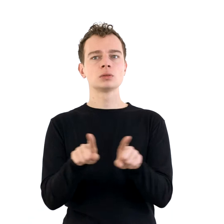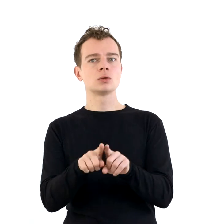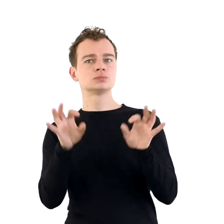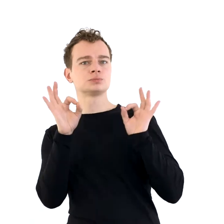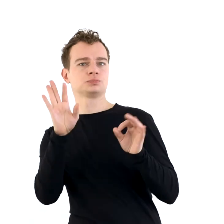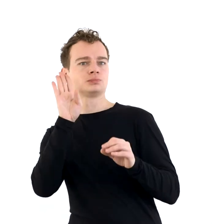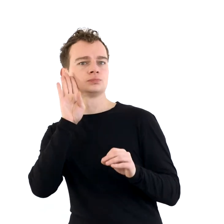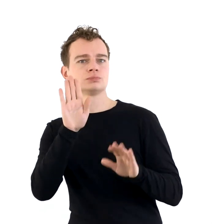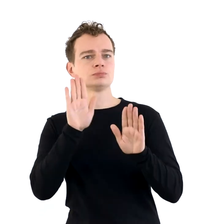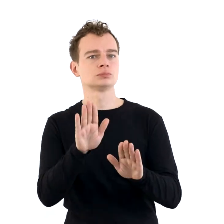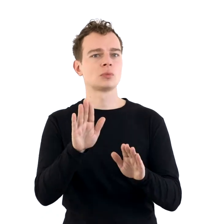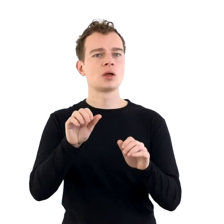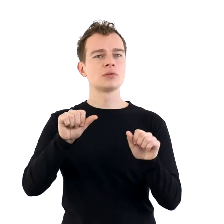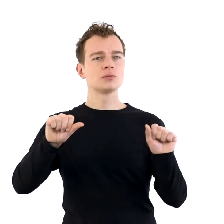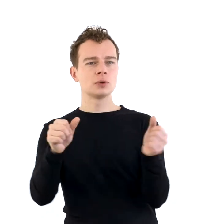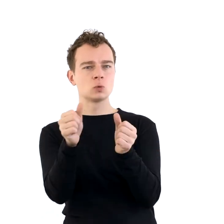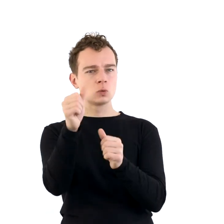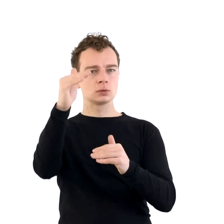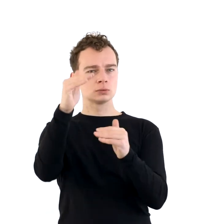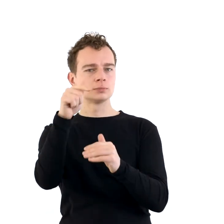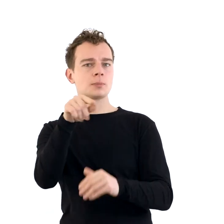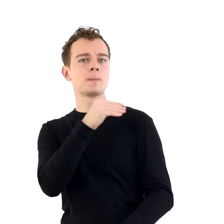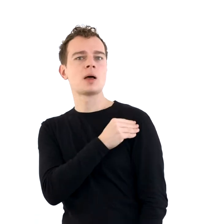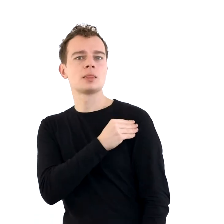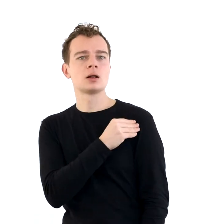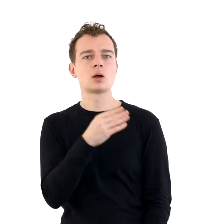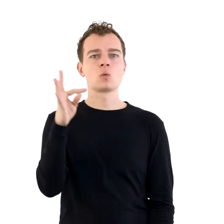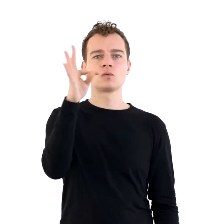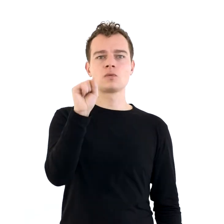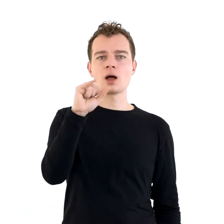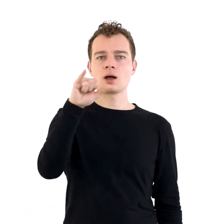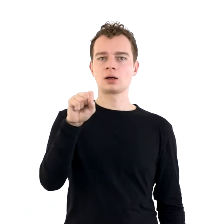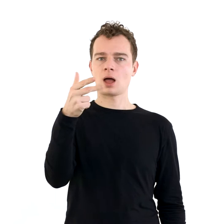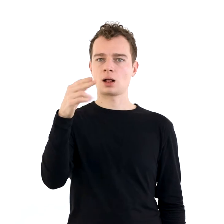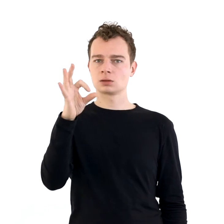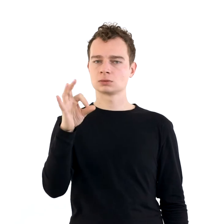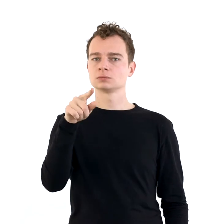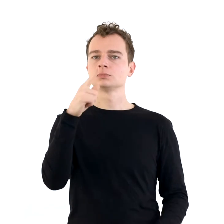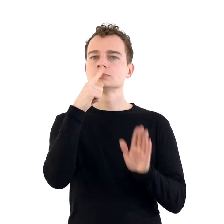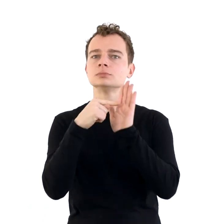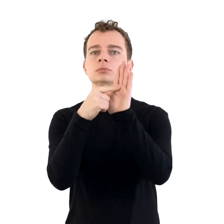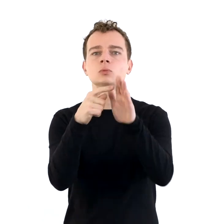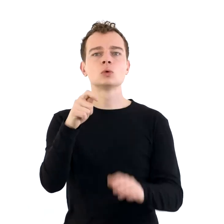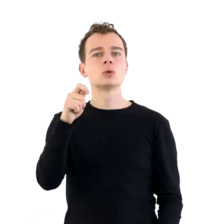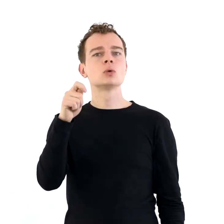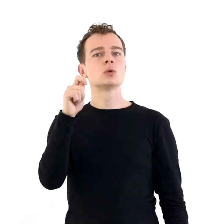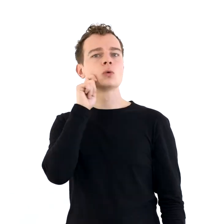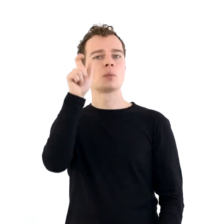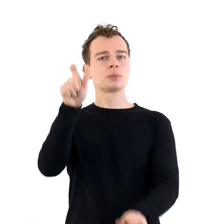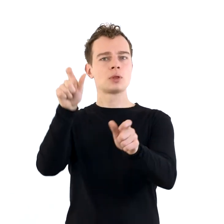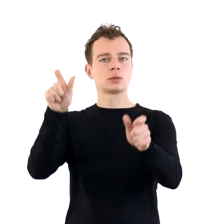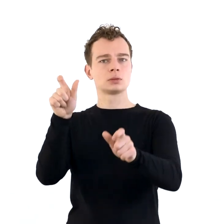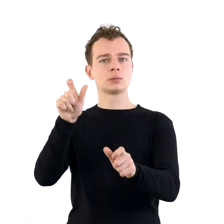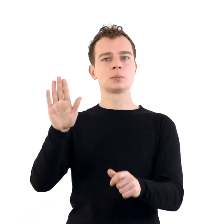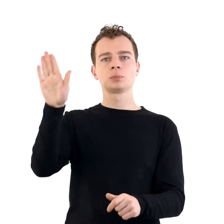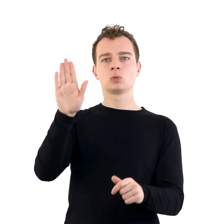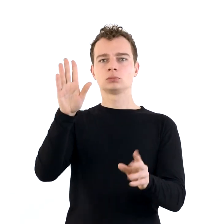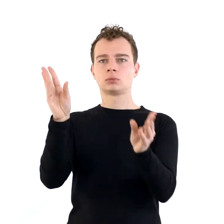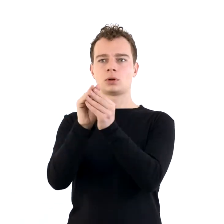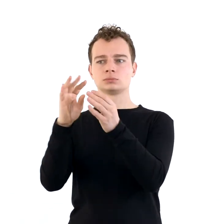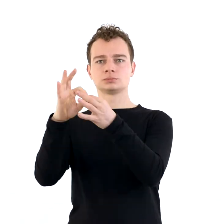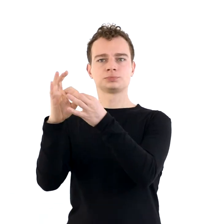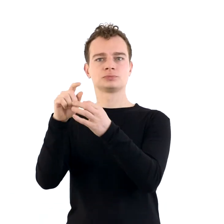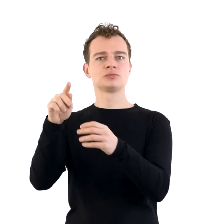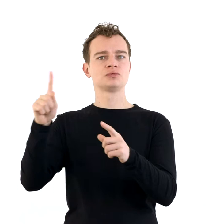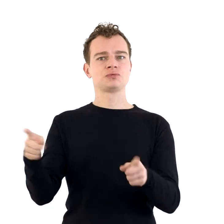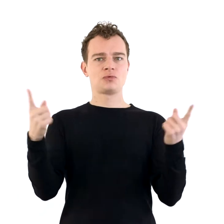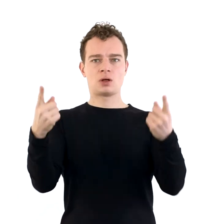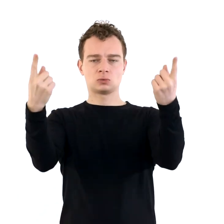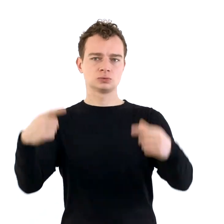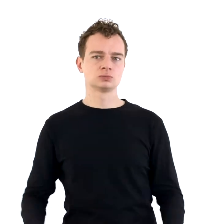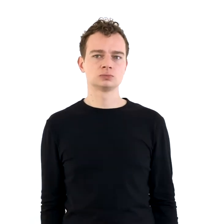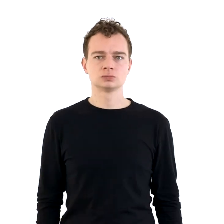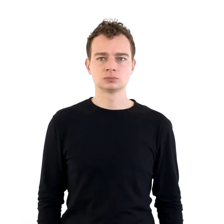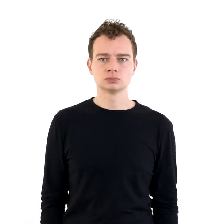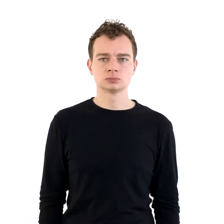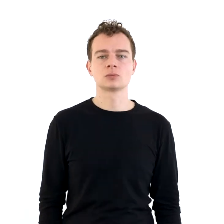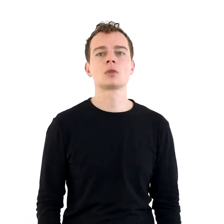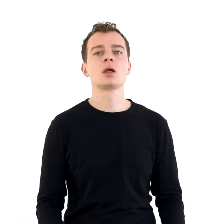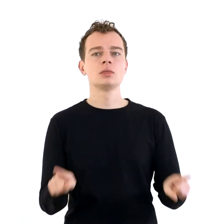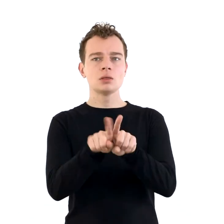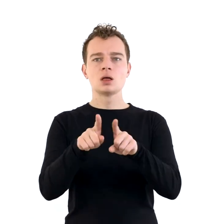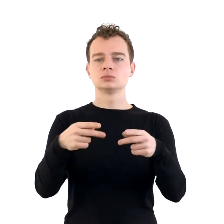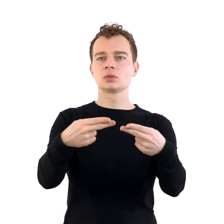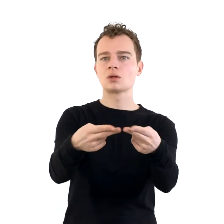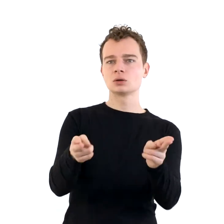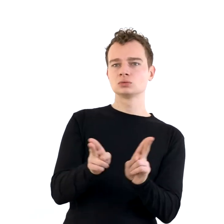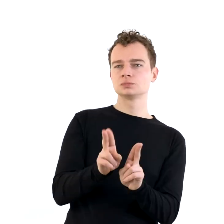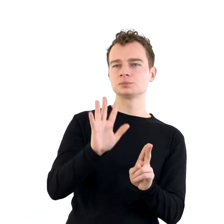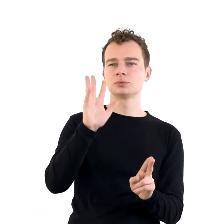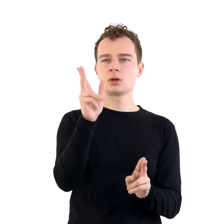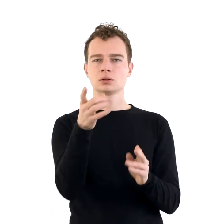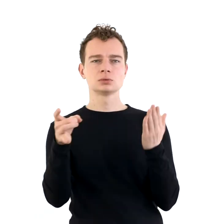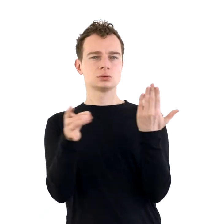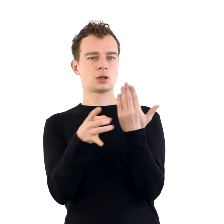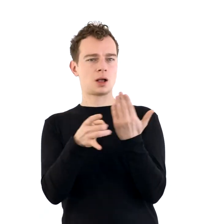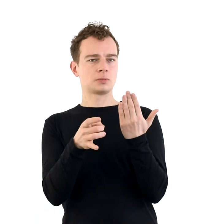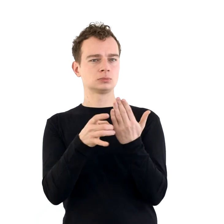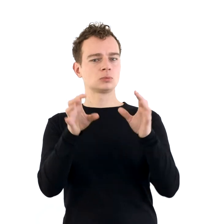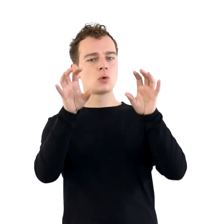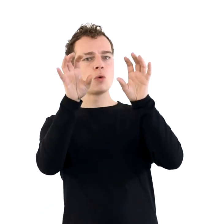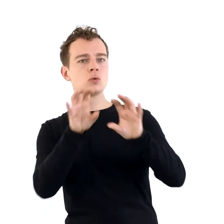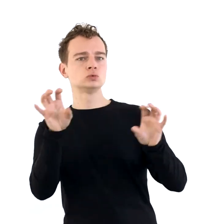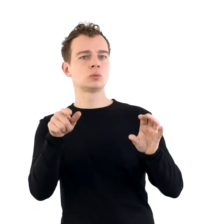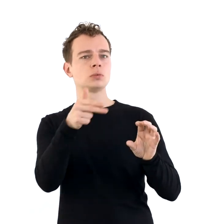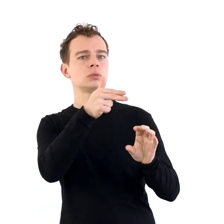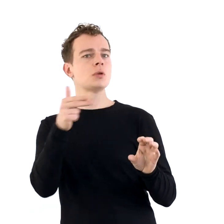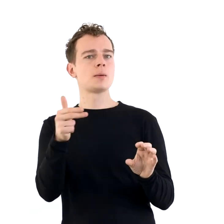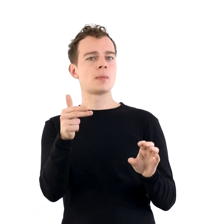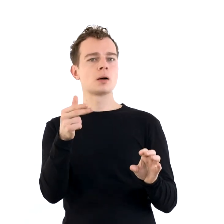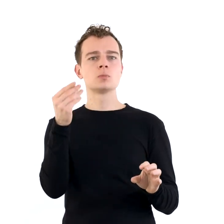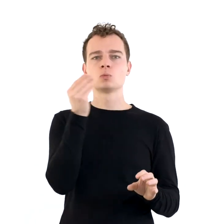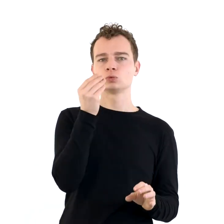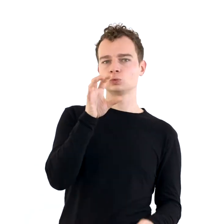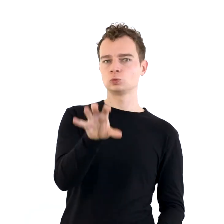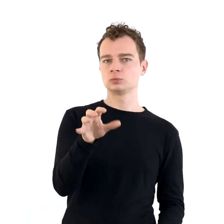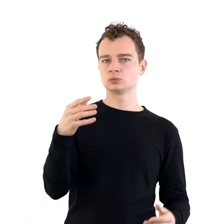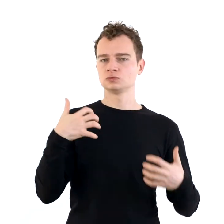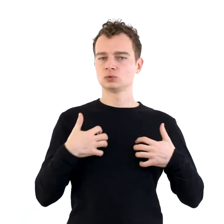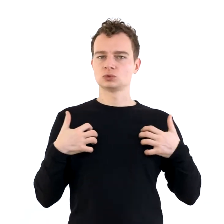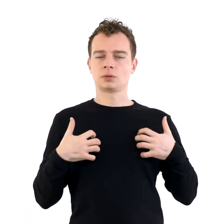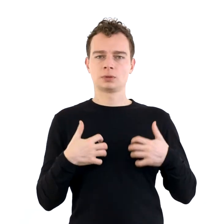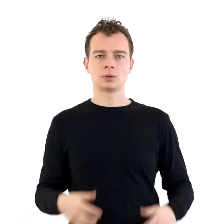Zachowały się także liczne fajansowe figurki przedstawiające kapłanki z wężami i piękne naczynia ceramiczne ozdobione motywami fauny morskiej.